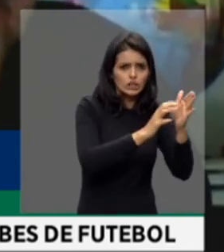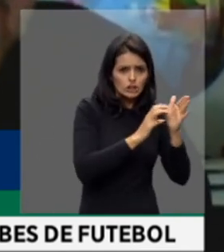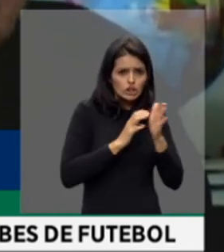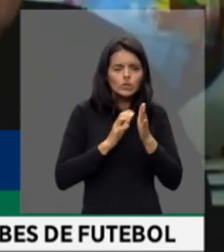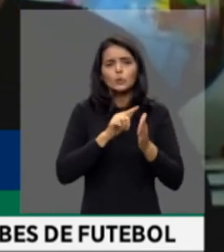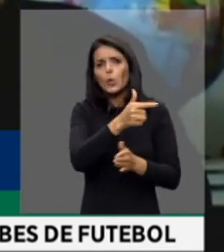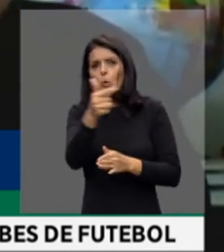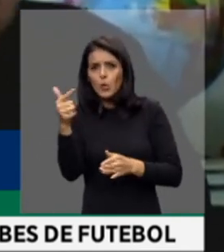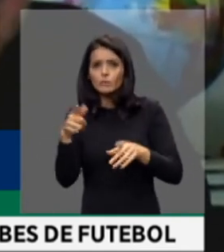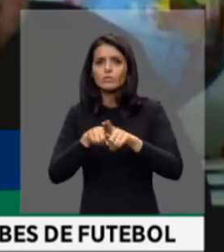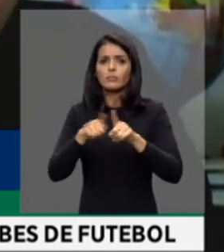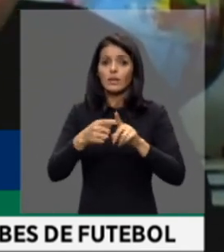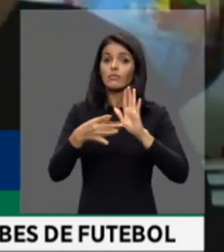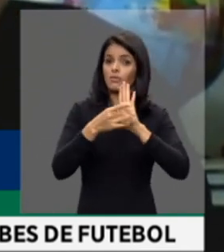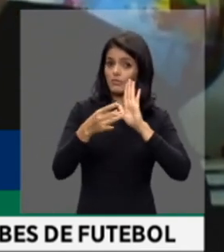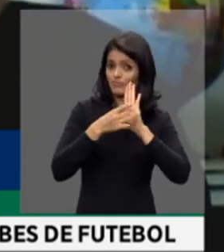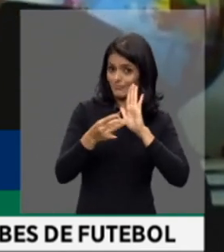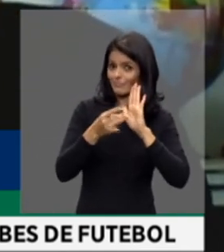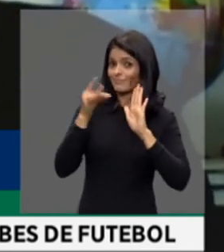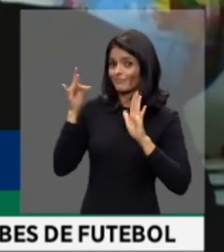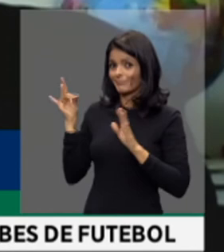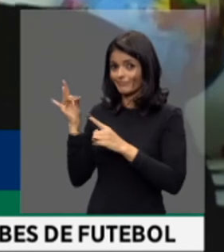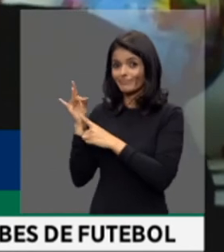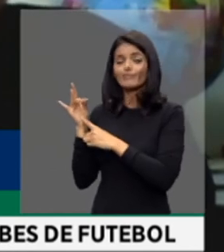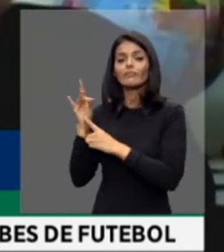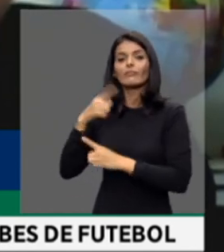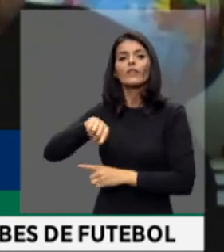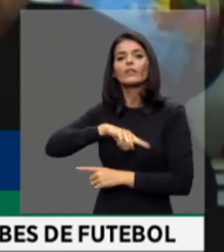PARTIDO VOTOU... EXATAMENTE NO SENADO A VOAR. EU IMAGINO QUE OS COLEGAS DEPUTADOS, OS SEUS PARTIDOS NO SENADO, OS